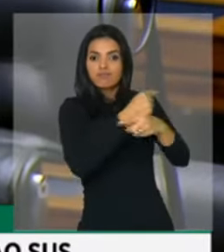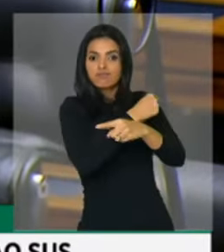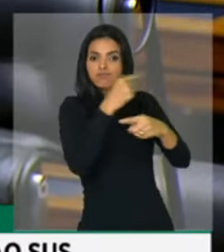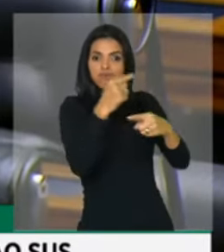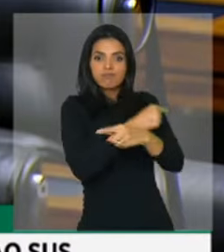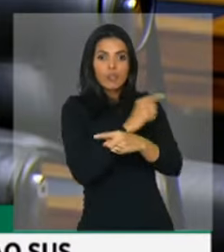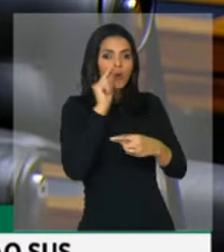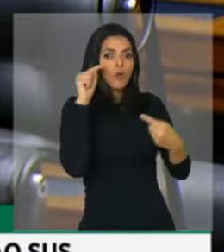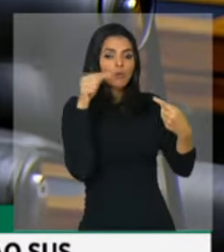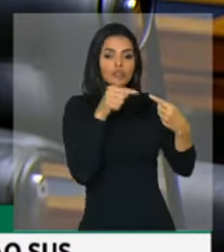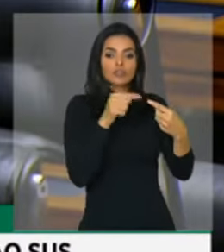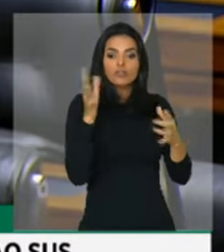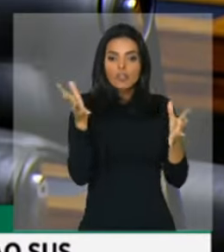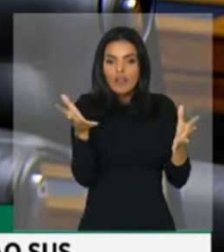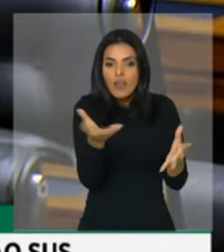PROPOR AQUI QUE A GENTE PUDESSE SUSPENDER POR CINCO